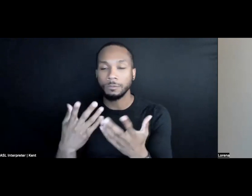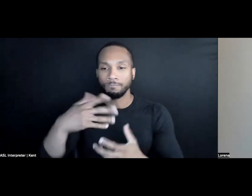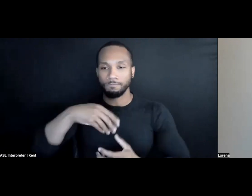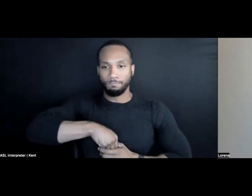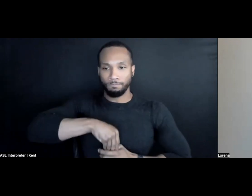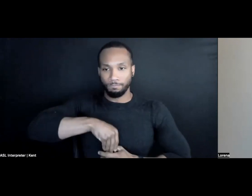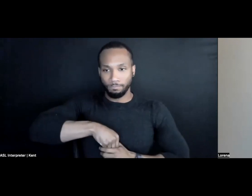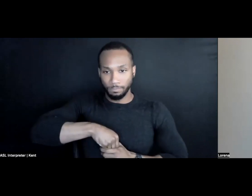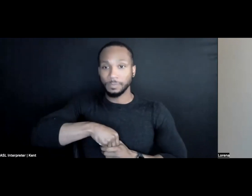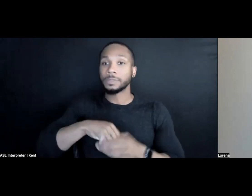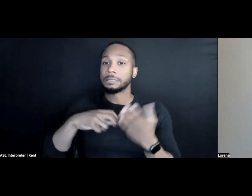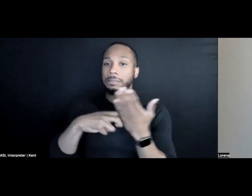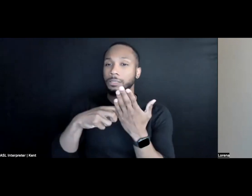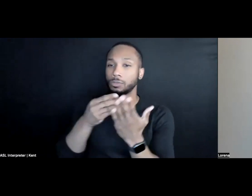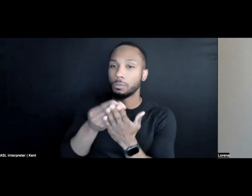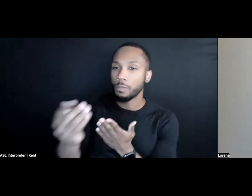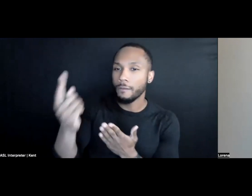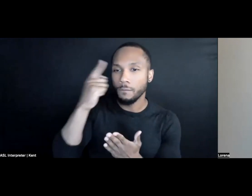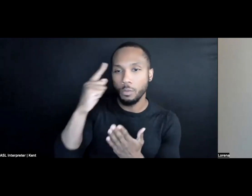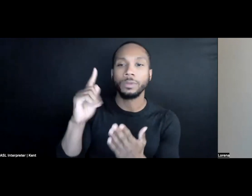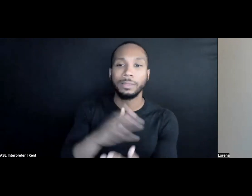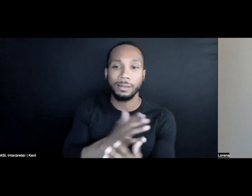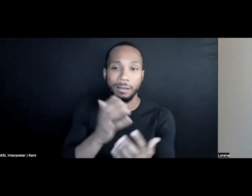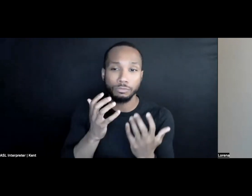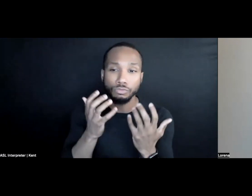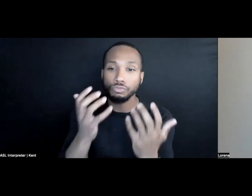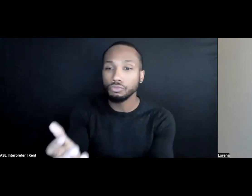que compraste para ese concierto compensa todos esos